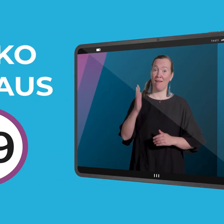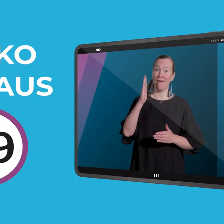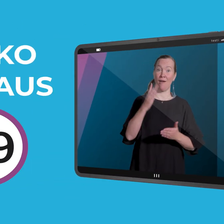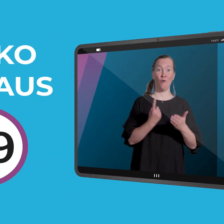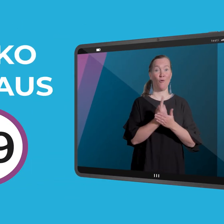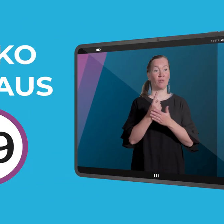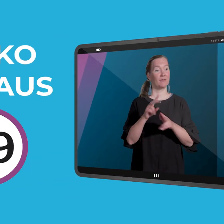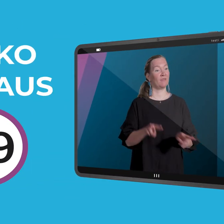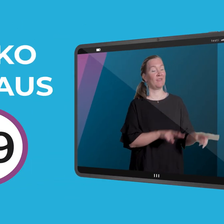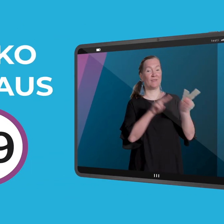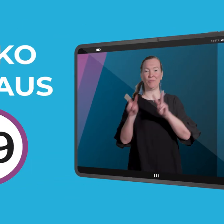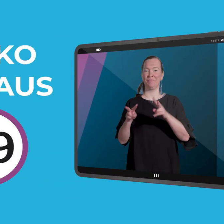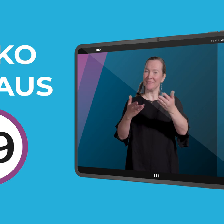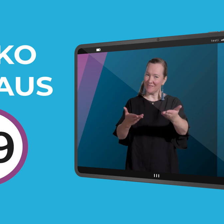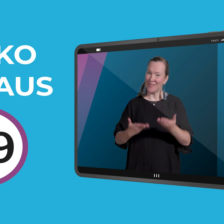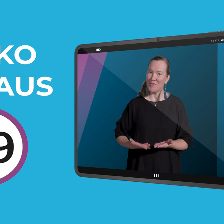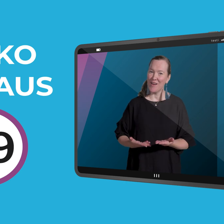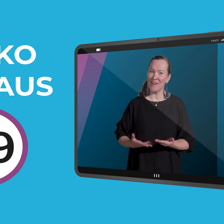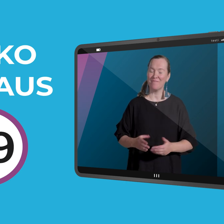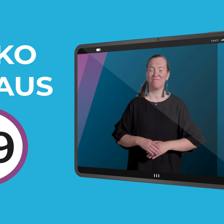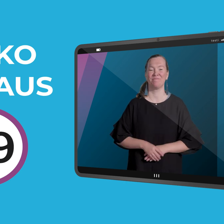Hei! Tervetuloa ajankohtaiskatsauksemme pariin.